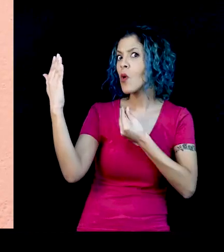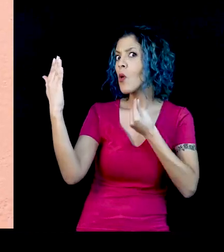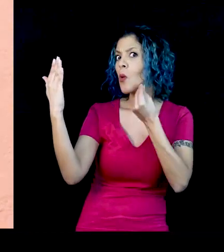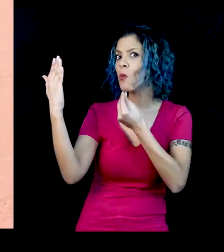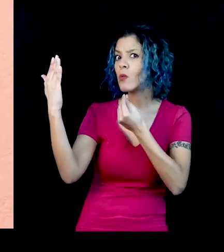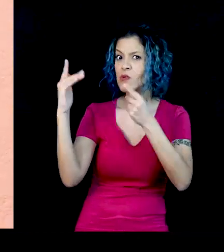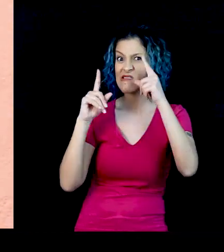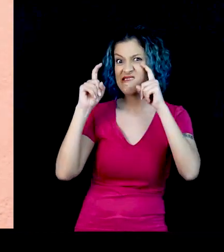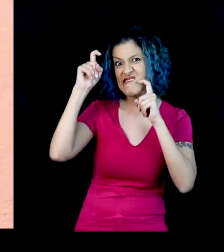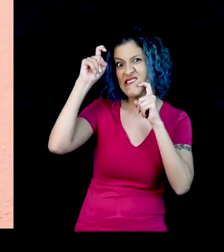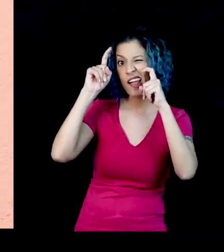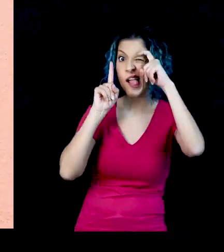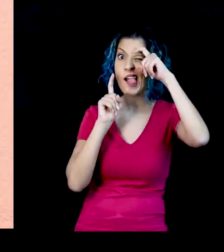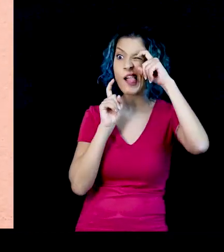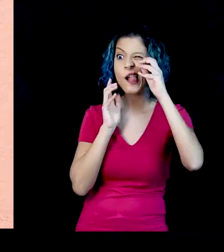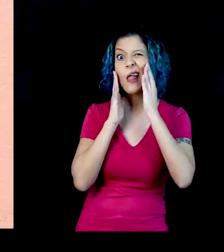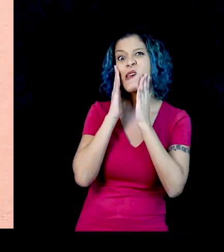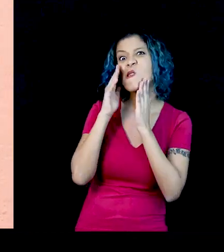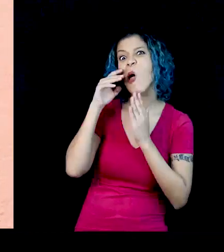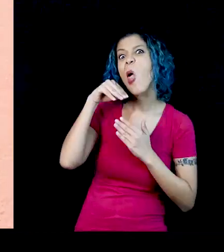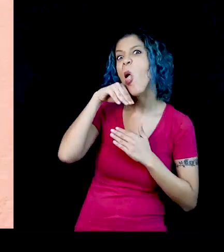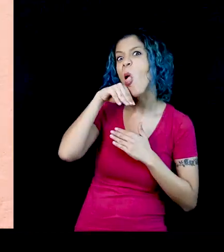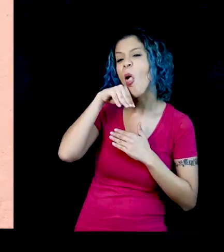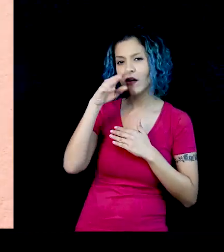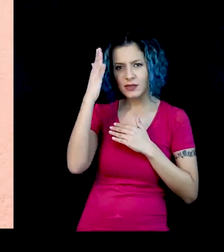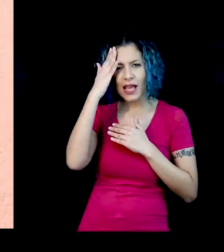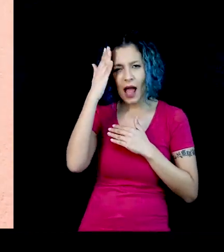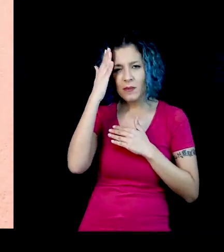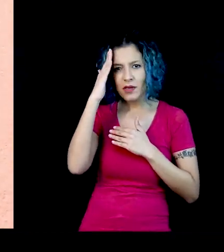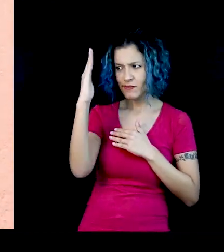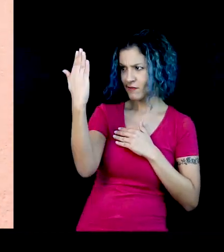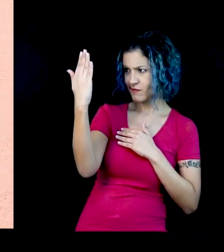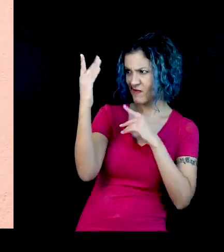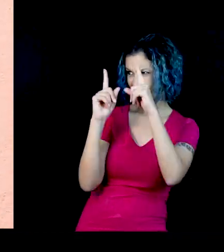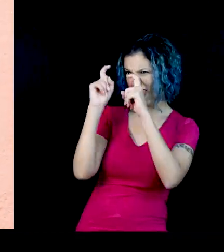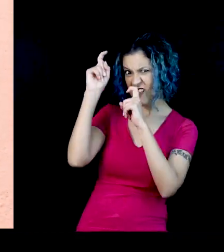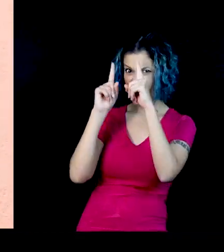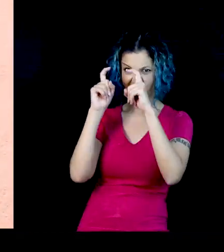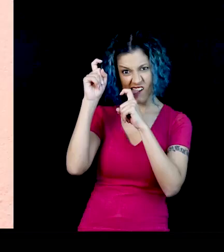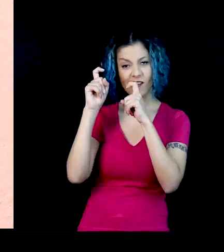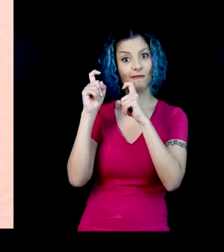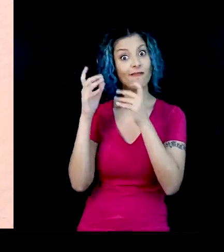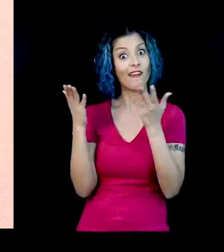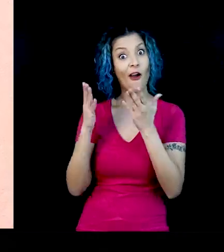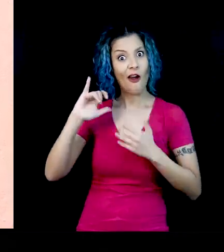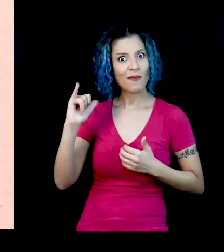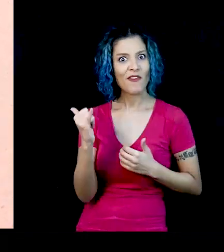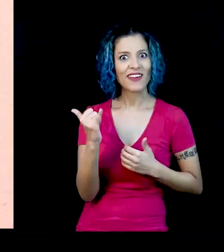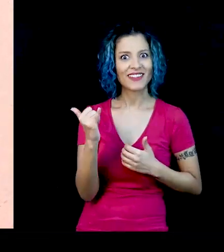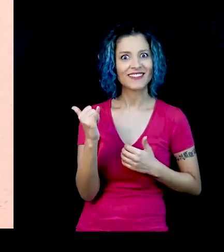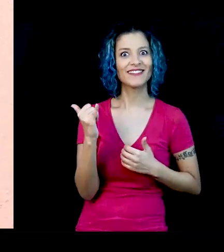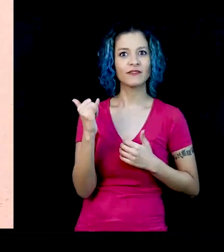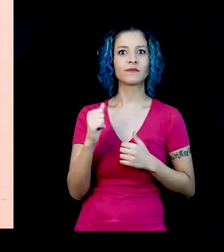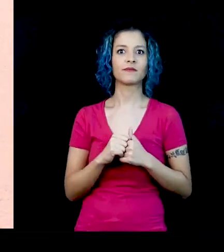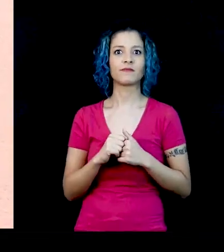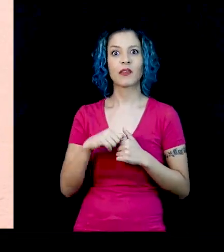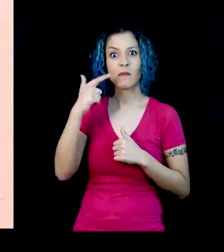fazer caretas. Sabe quando se fica fazendo careta em frente ao espelho? A hora é agora!